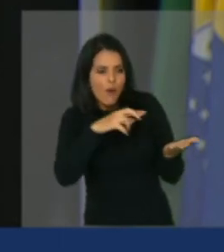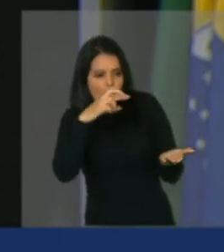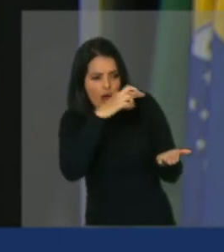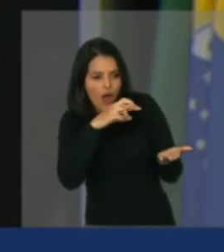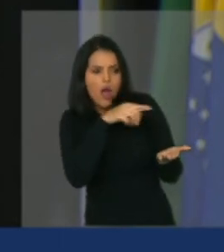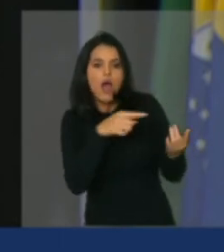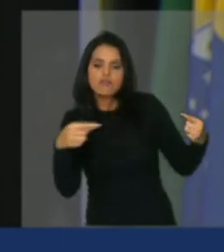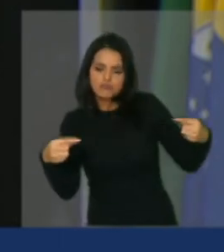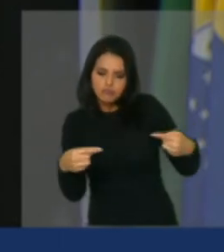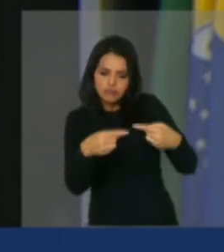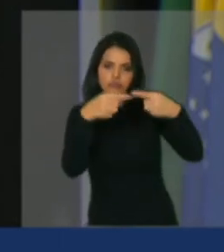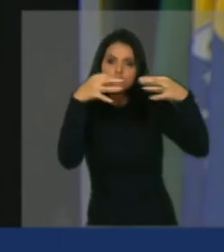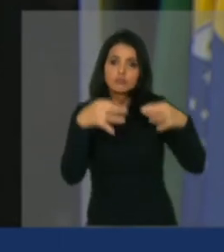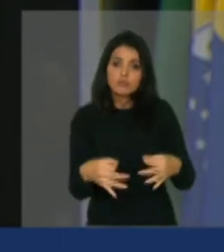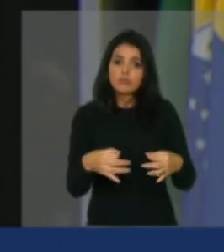GICO, OU POR QUALQUER TIPO DE FRAUDE. FALANDO NISSO, EU